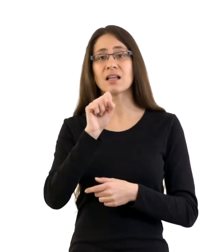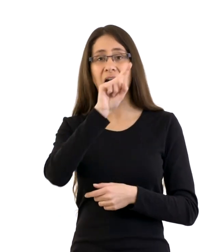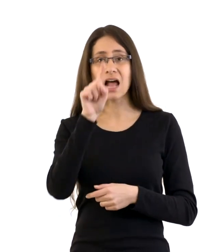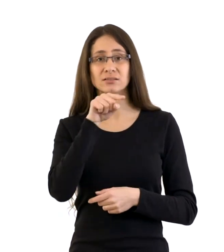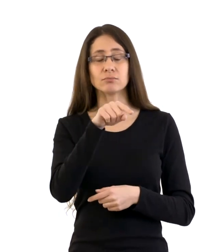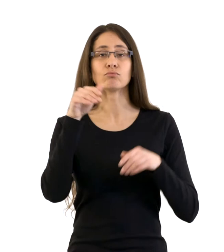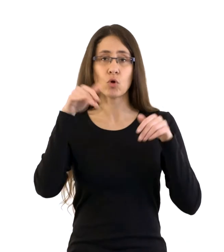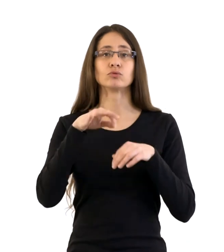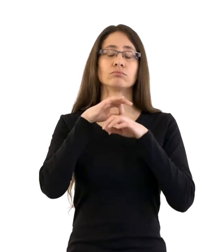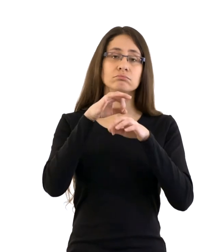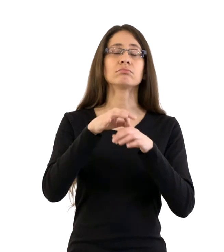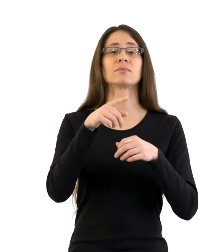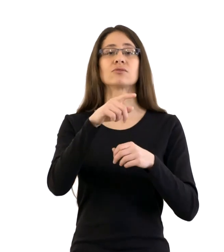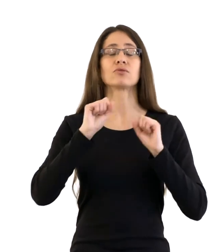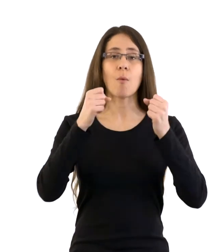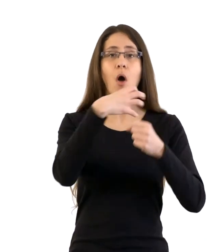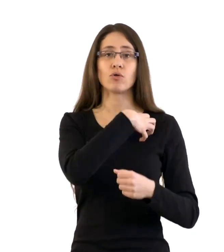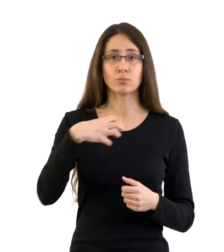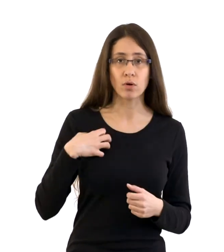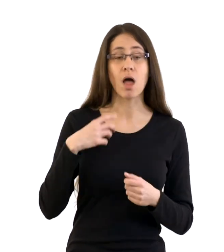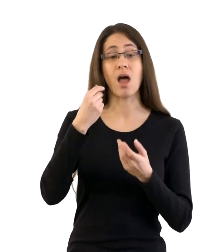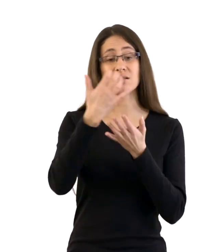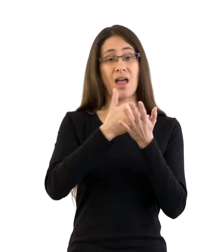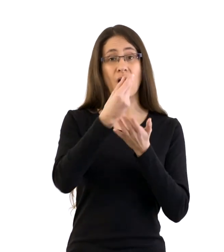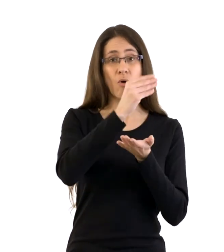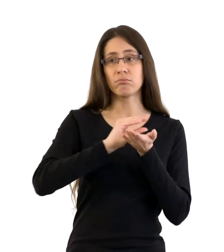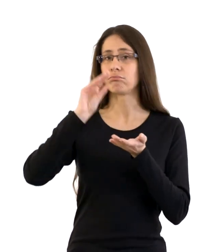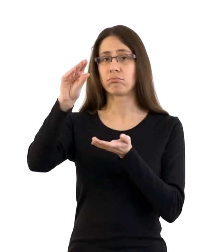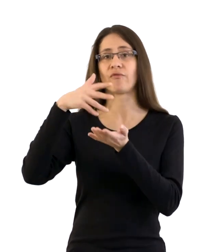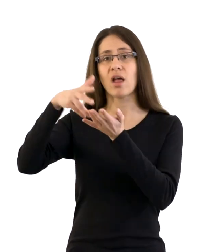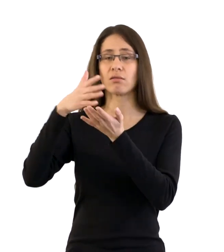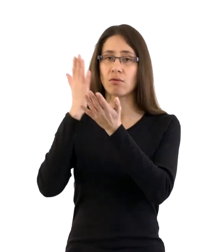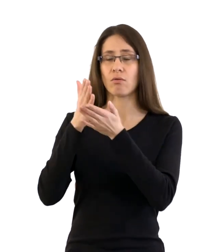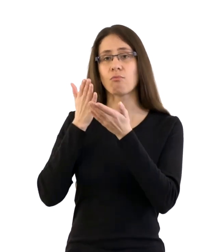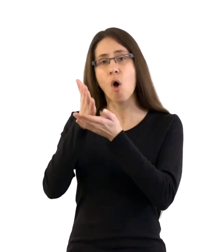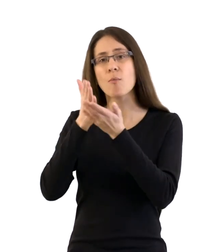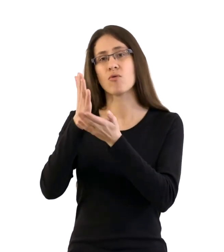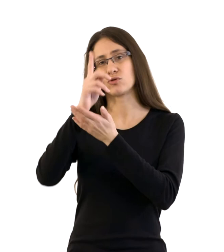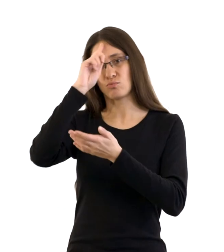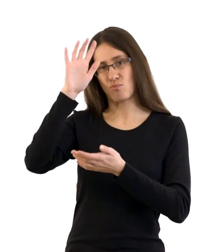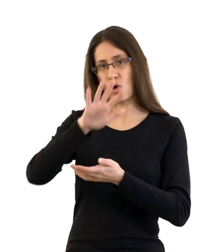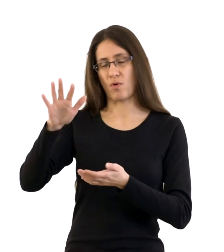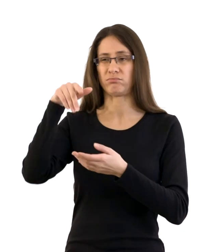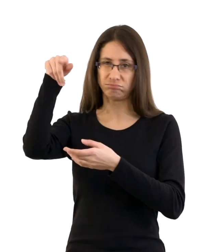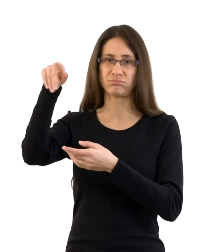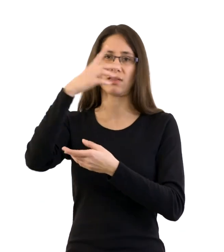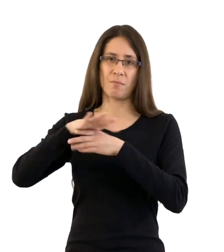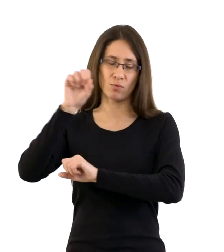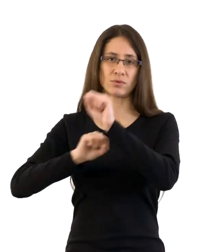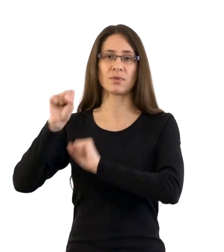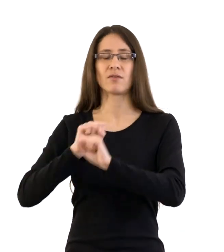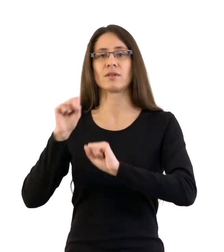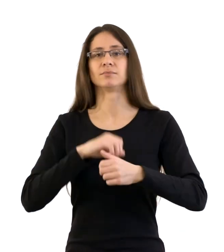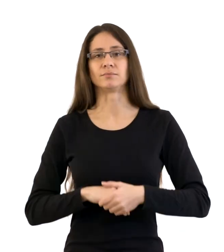ZAZ może prowadzić działalność gospodarczą, której zysk jest przeznaczany na pomoc społeczną i wsparcie osób z niepełnosprawnością.